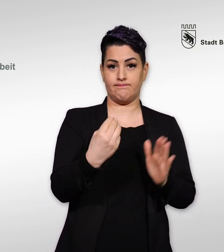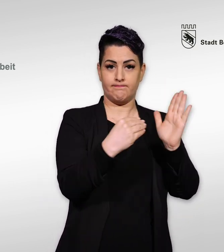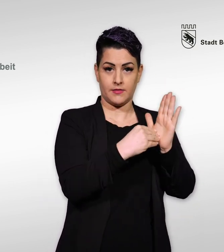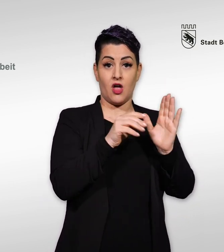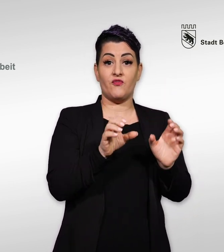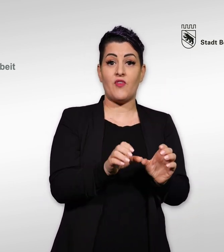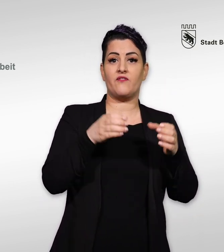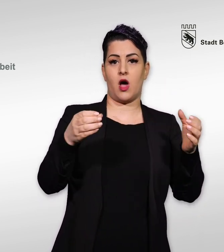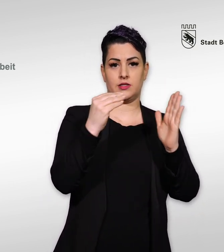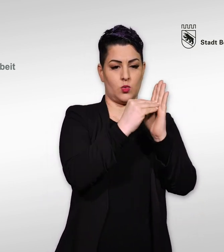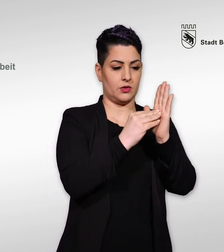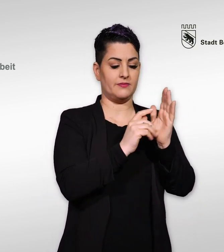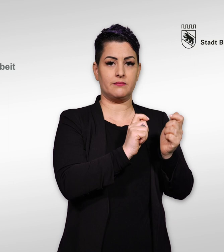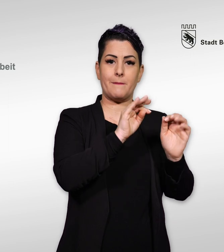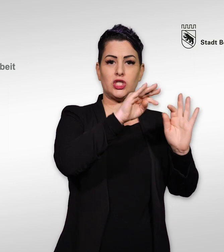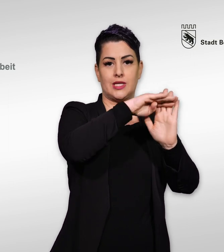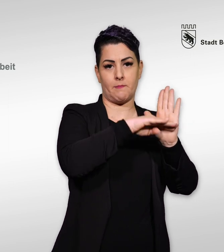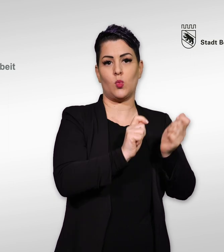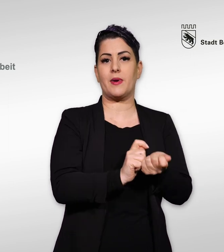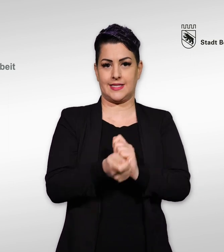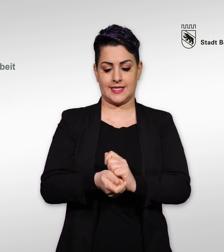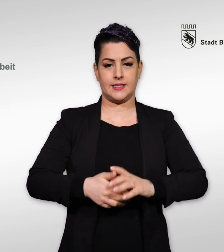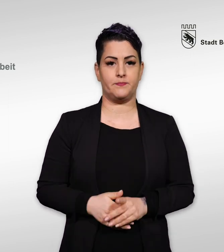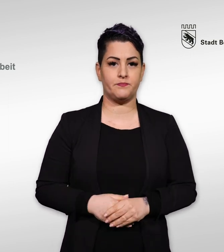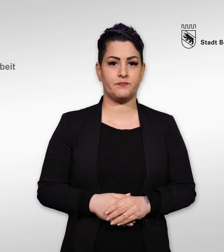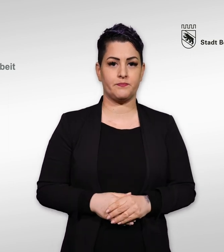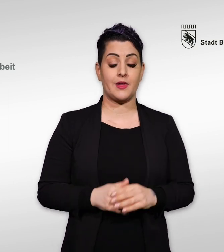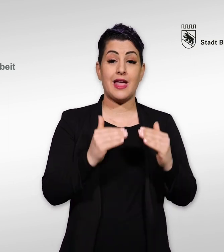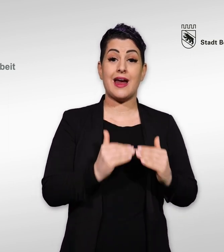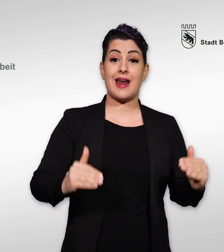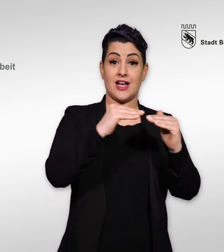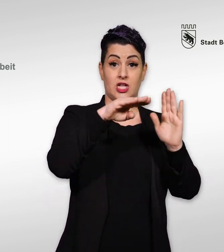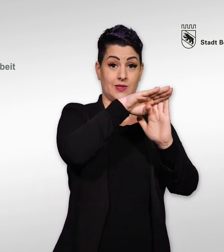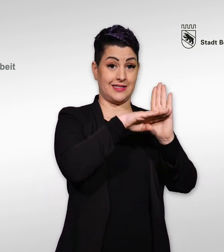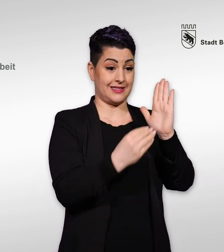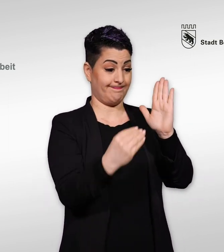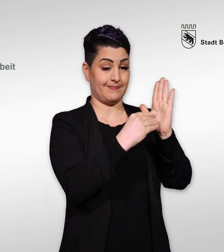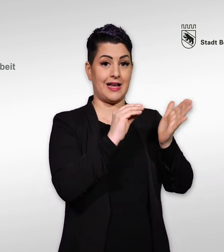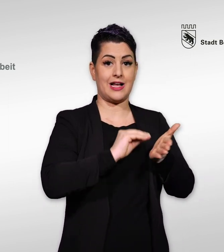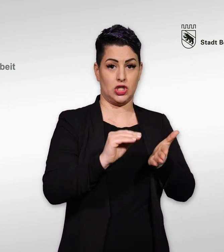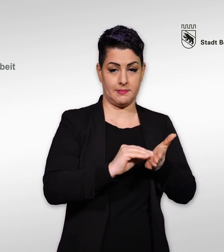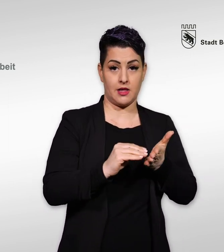wird diese Verfassungsbestimmung umgesetzt. Das Gleichstellungsgesetz verbietet es,